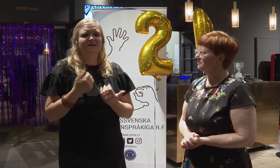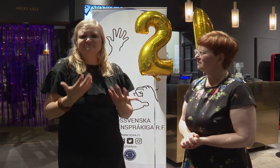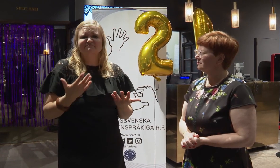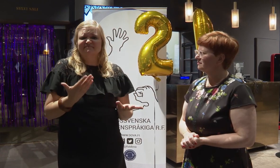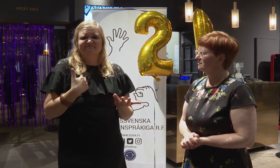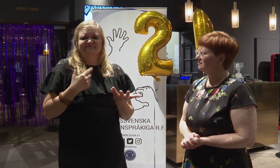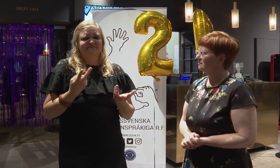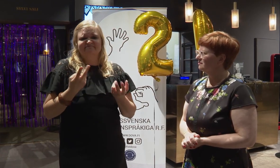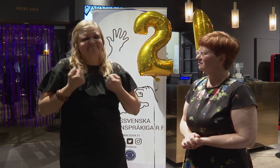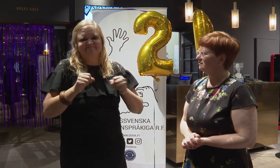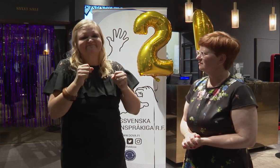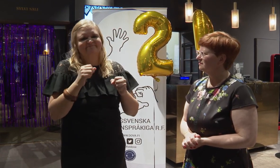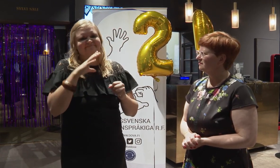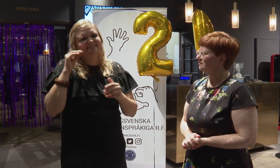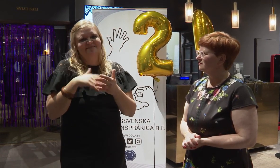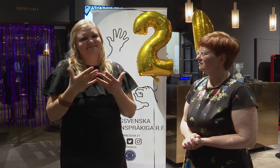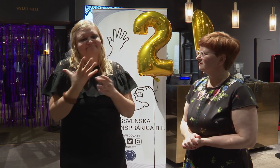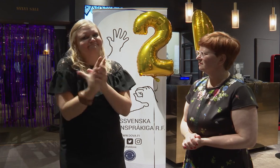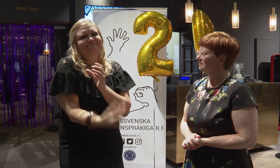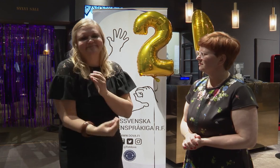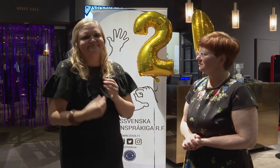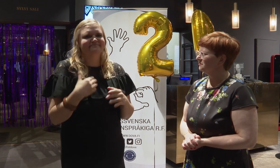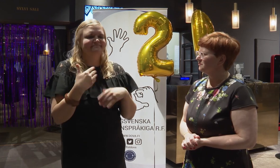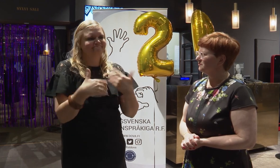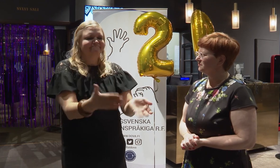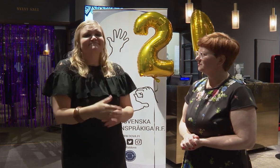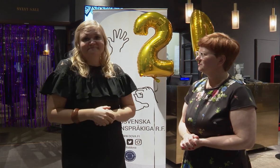Näinä päivinä ajan siis aktiivisesti suomenruotsalaisen viittomakielen asiaa.